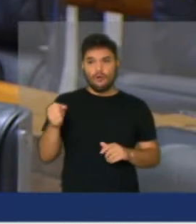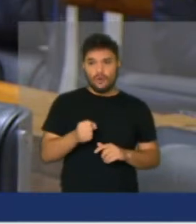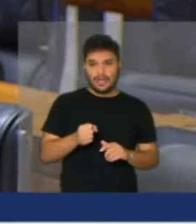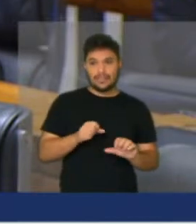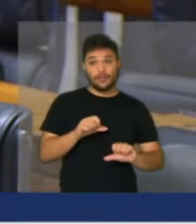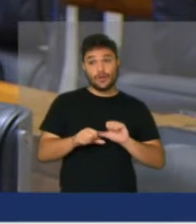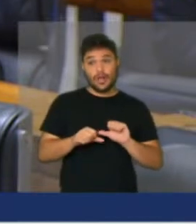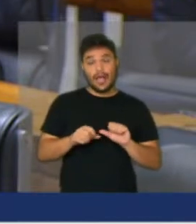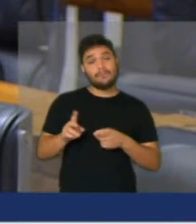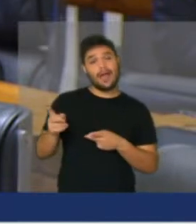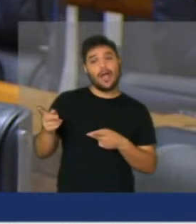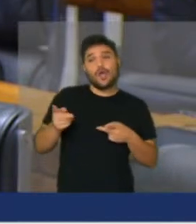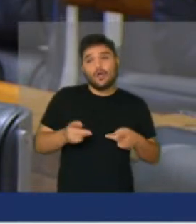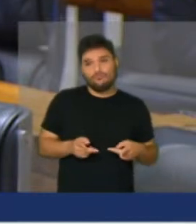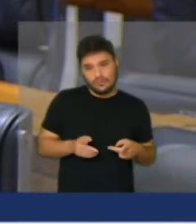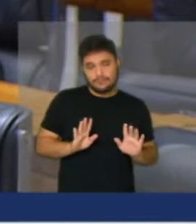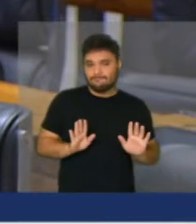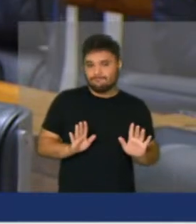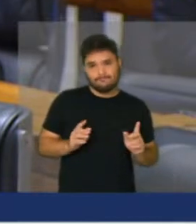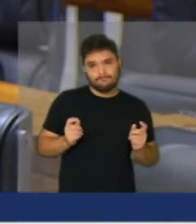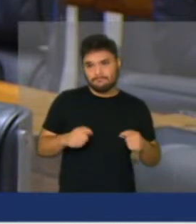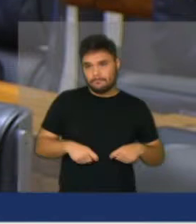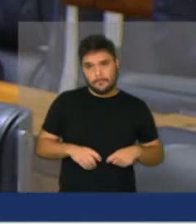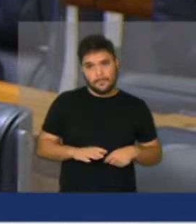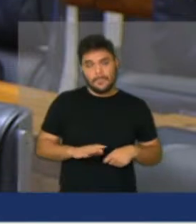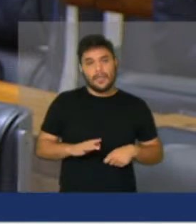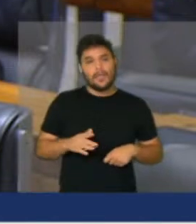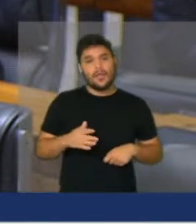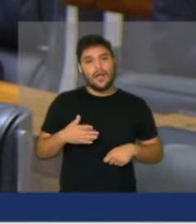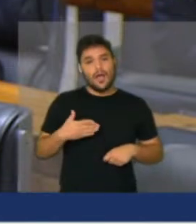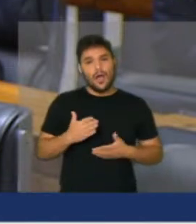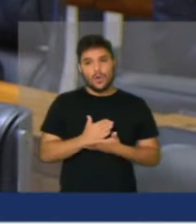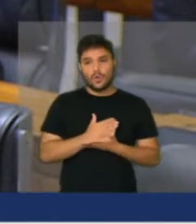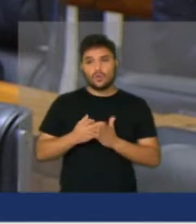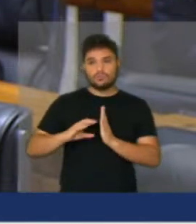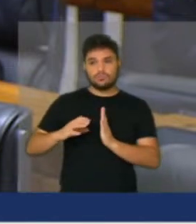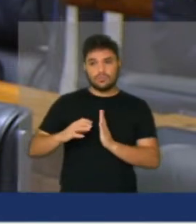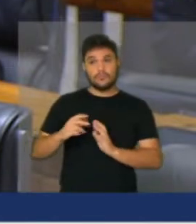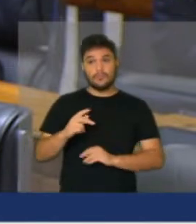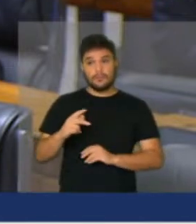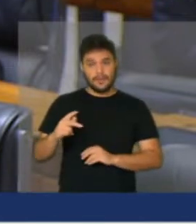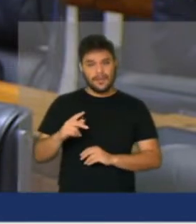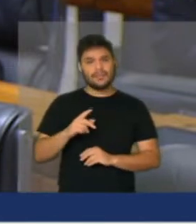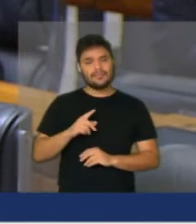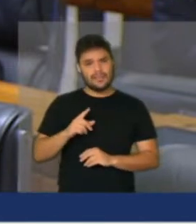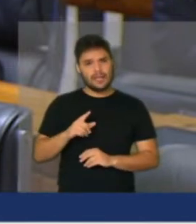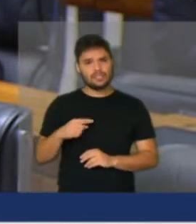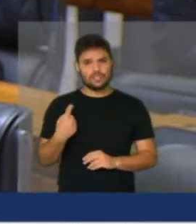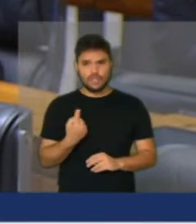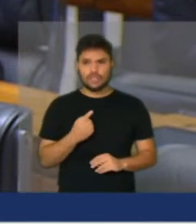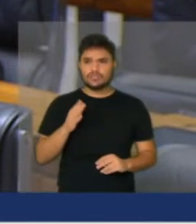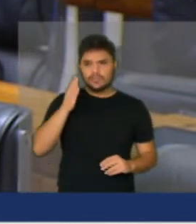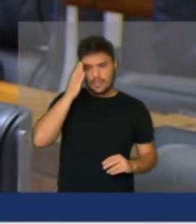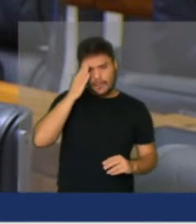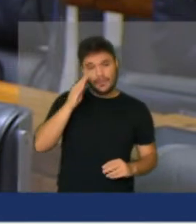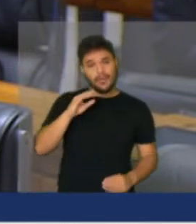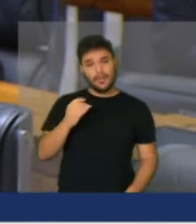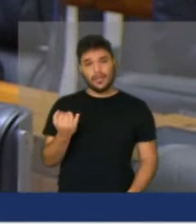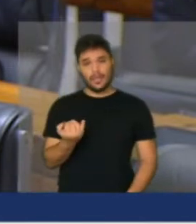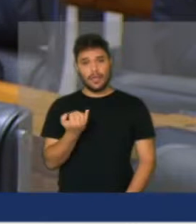COLEGAS DA MINHA BANCADA E HÁ UM ENTENDIMENTO DA IMPORTÂNCIA DA VINDA DO MINISTRO PAULO GUEDES A ESSE PLENÁRIO PARA ESCLARECER TUDO O QUE TEM SIDO FALADO NA